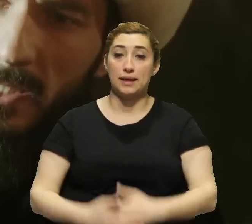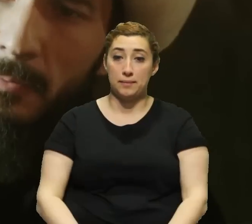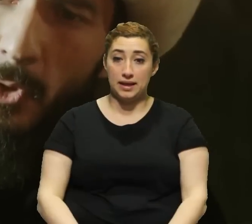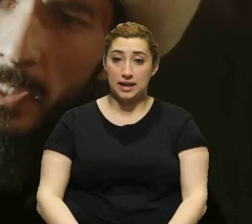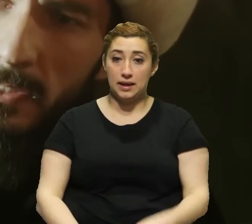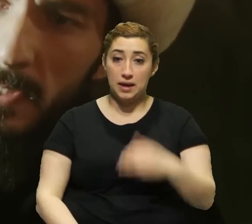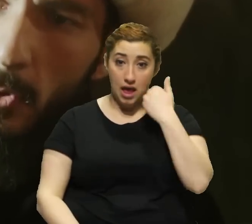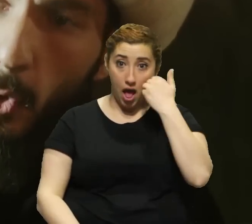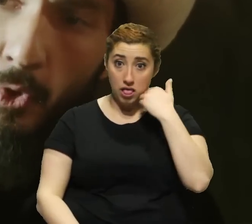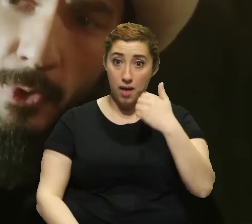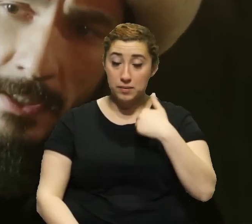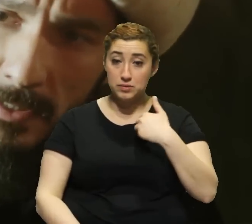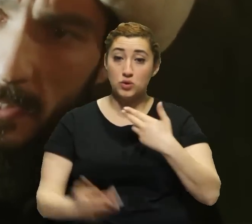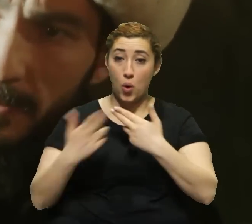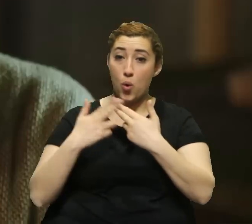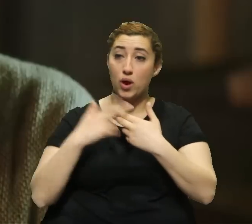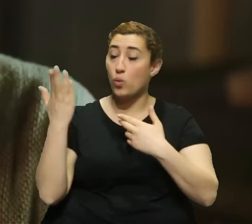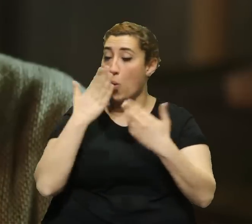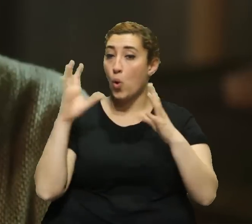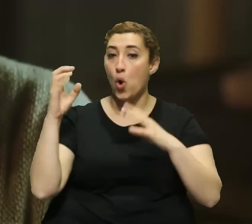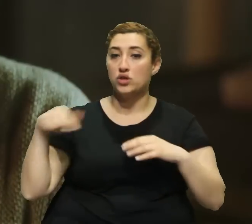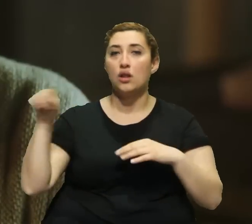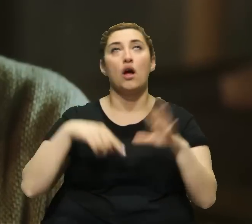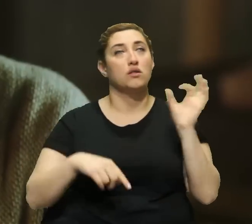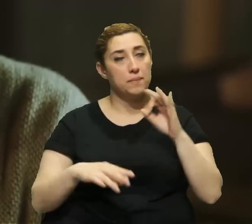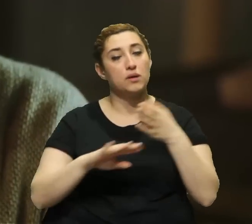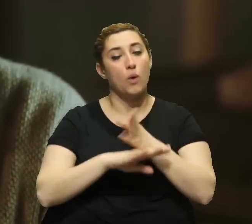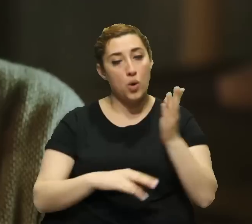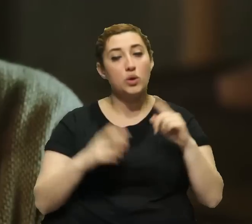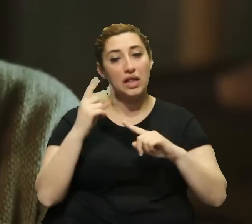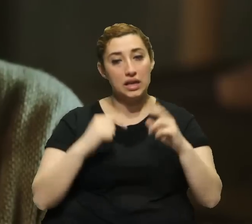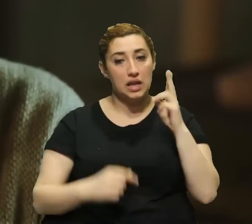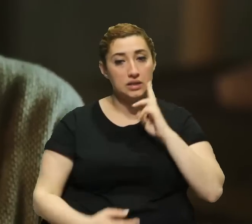Yalan mı öğretti bize o ulu müderrisler? Öyledir elbet İlyas Efendi.